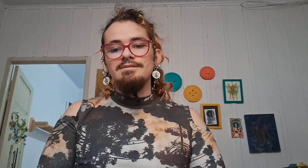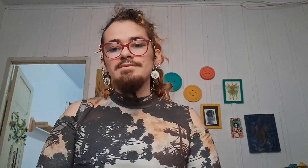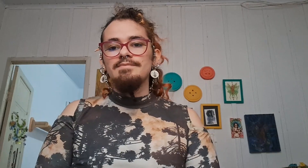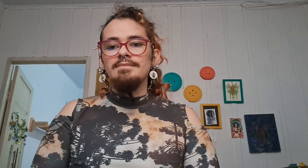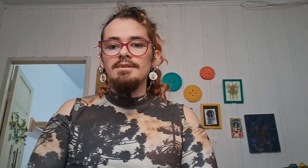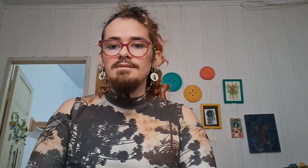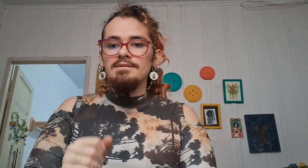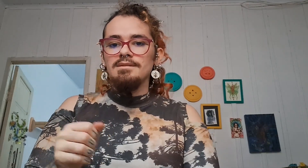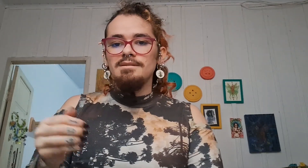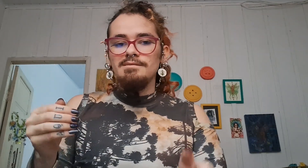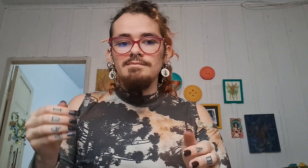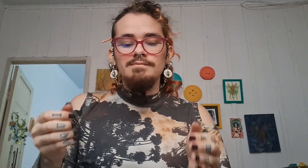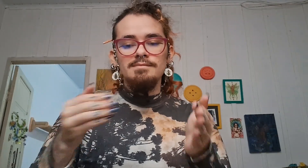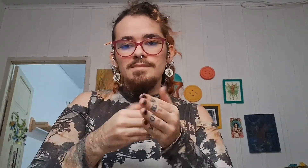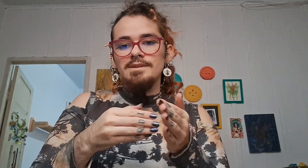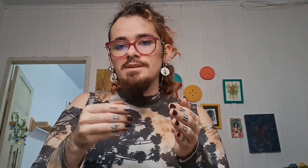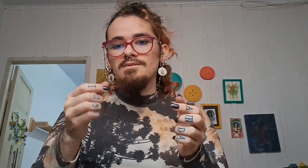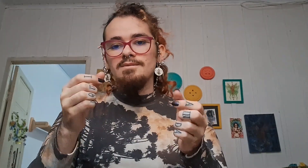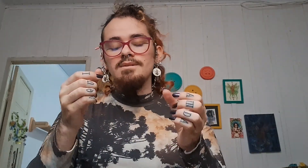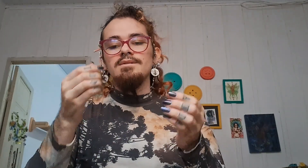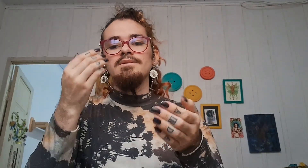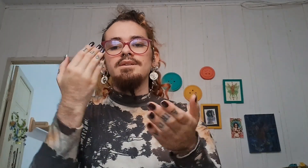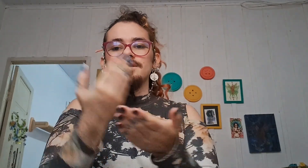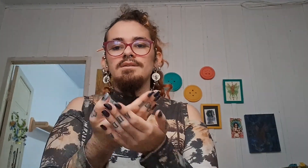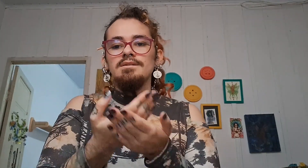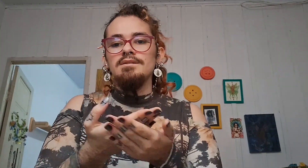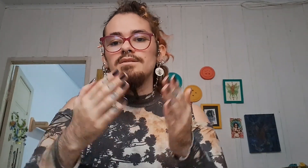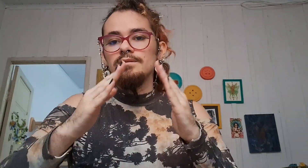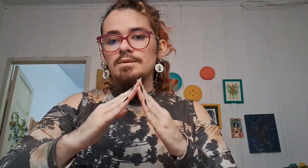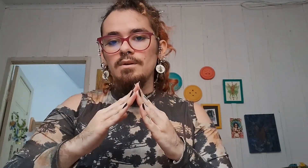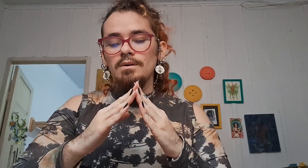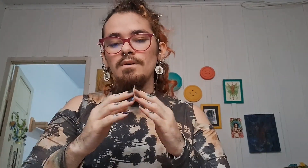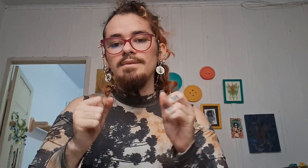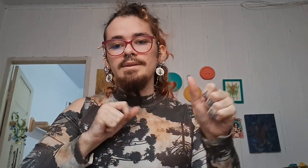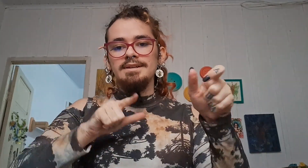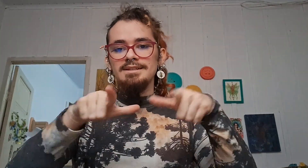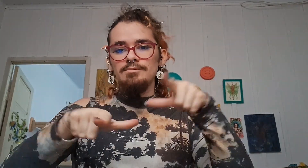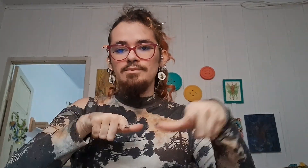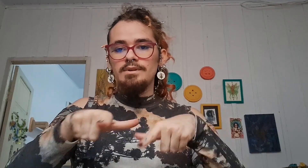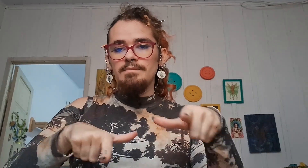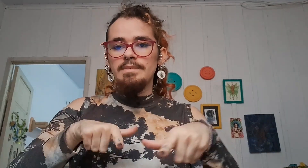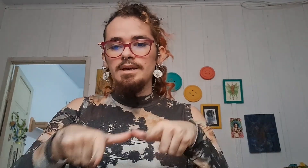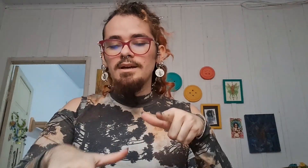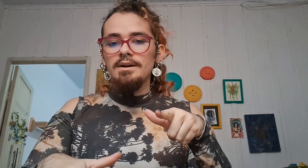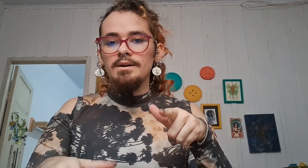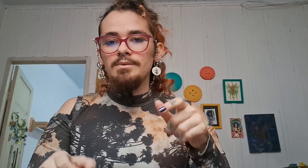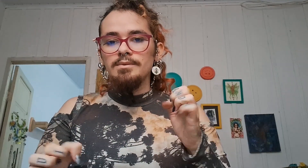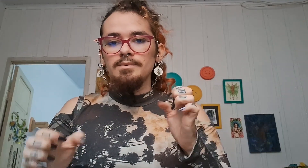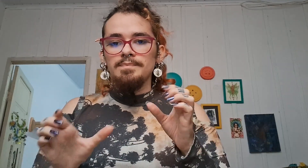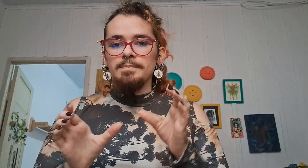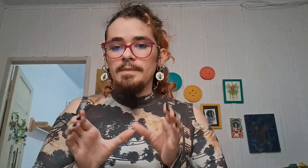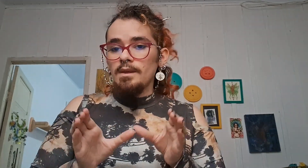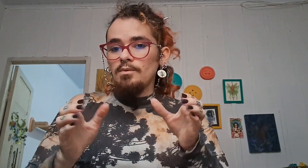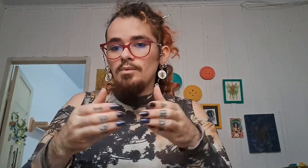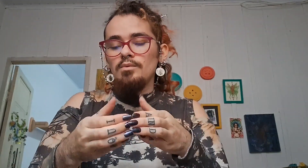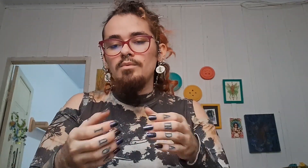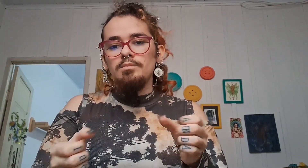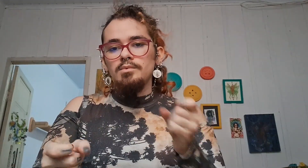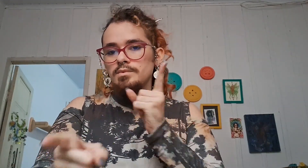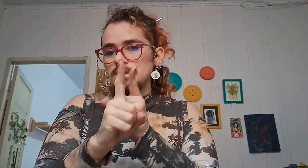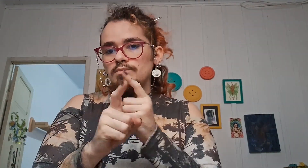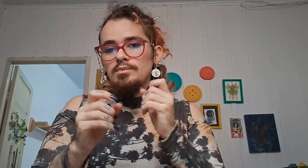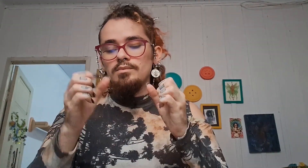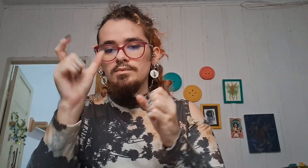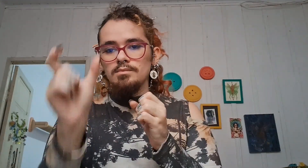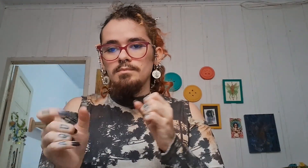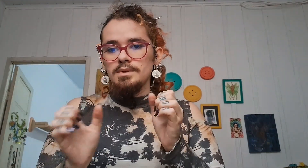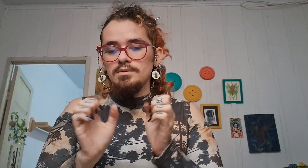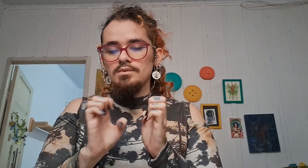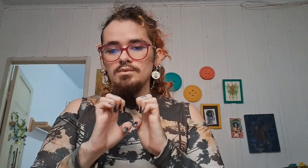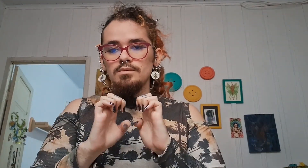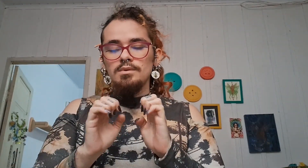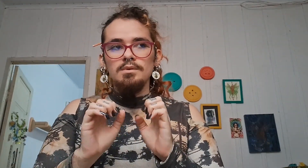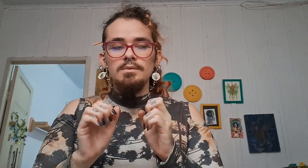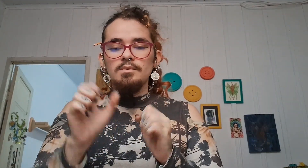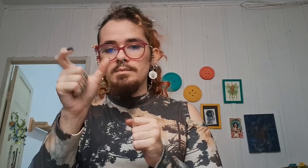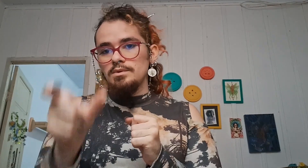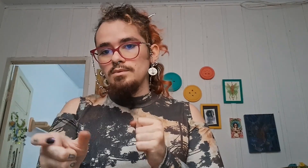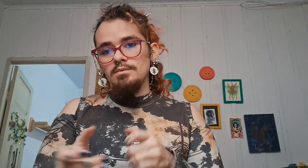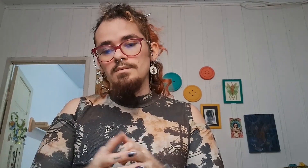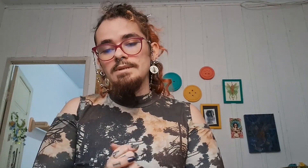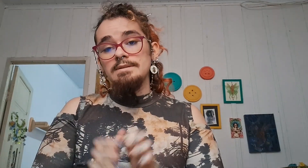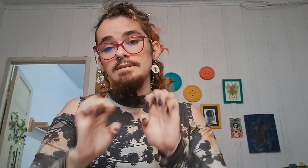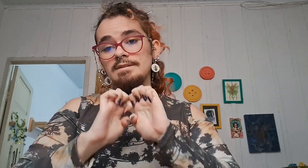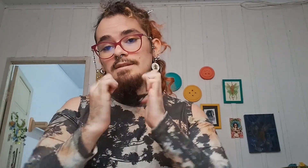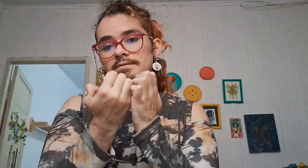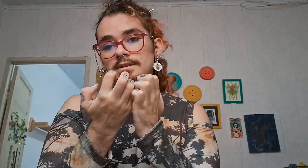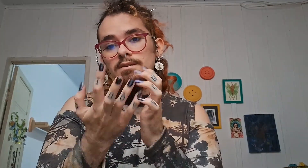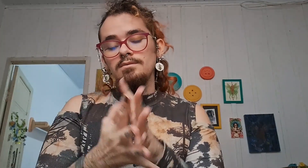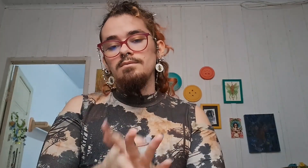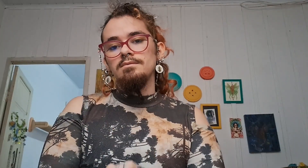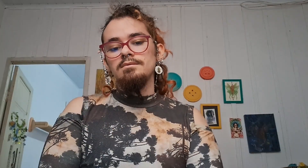na escola, no trabalho, em encontros com grupos de pessoas, em eventos...